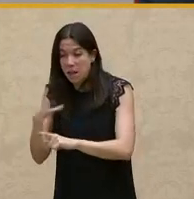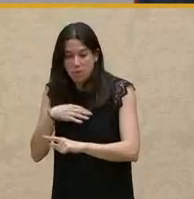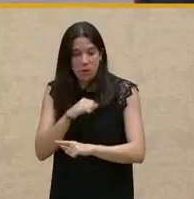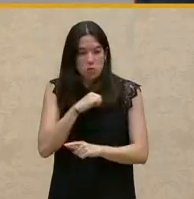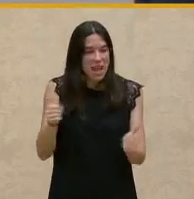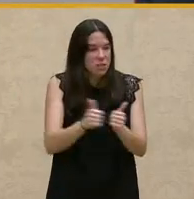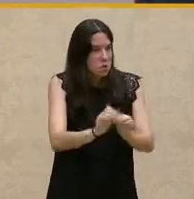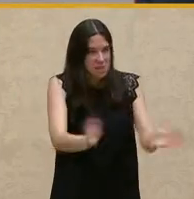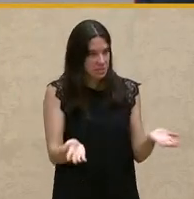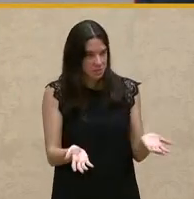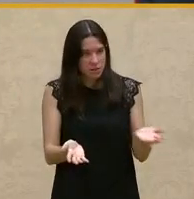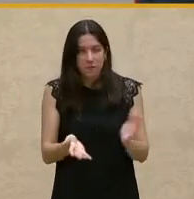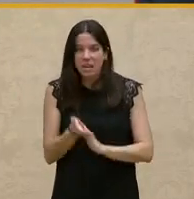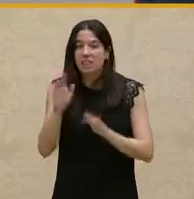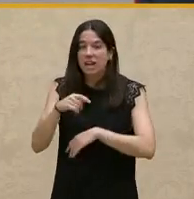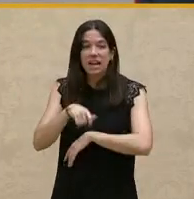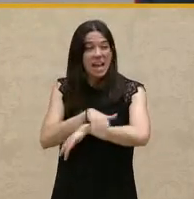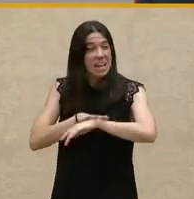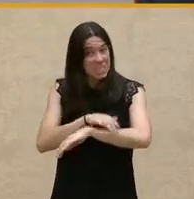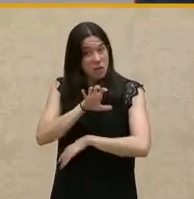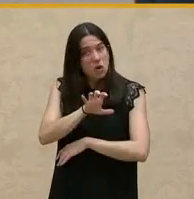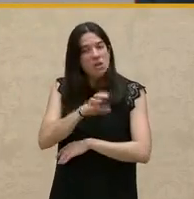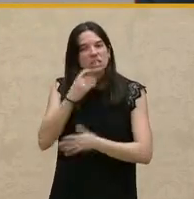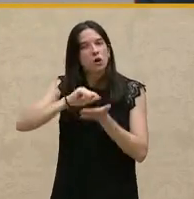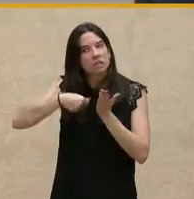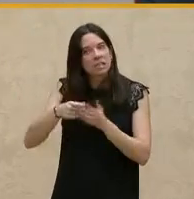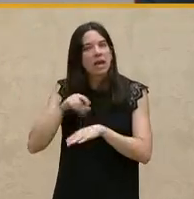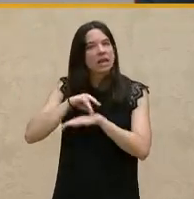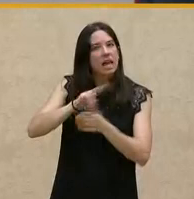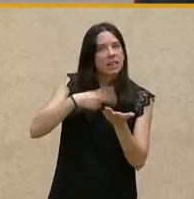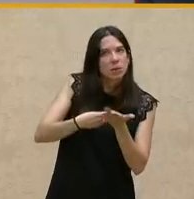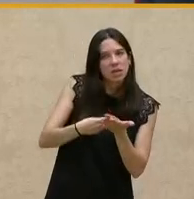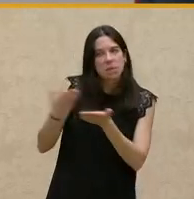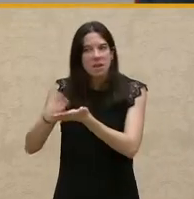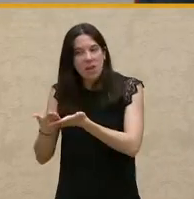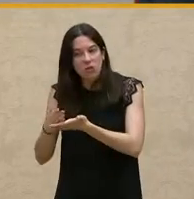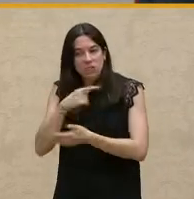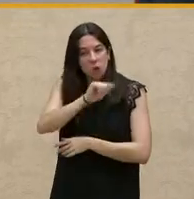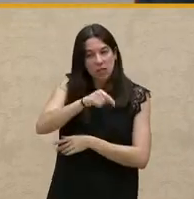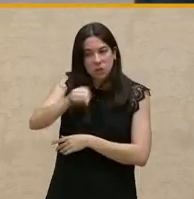dinero haciendo así, contratando guía intérpretes o mediadores que por cada residencia o mecanismo